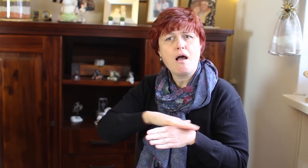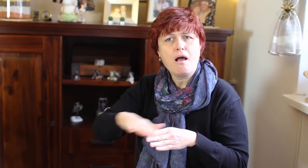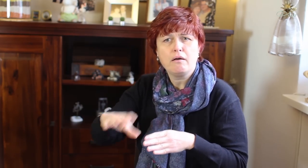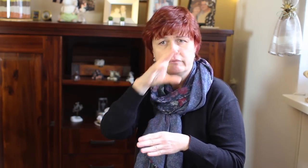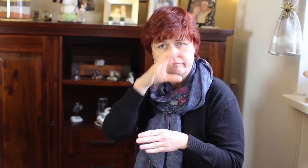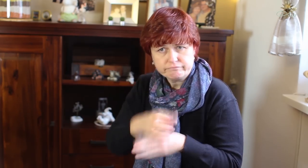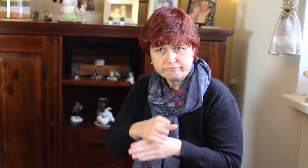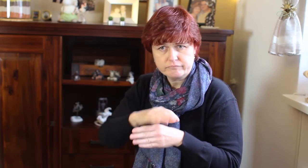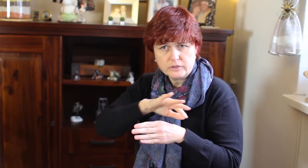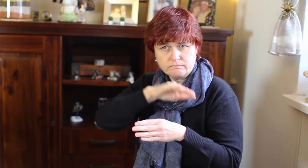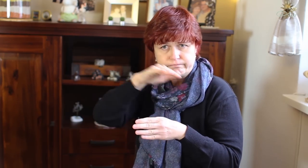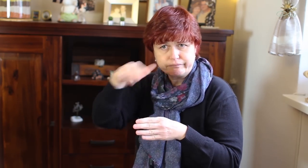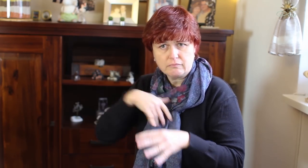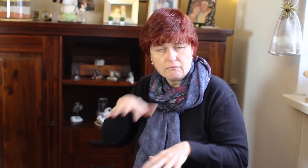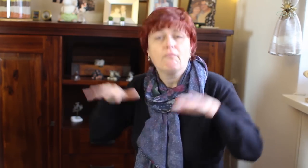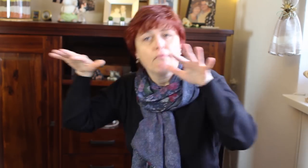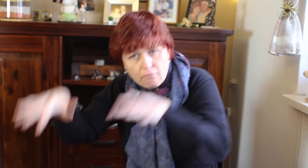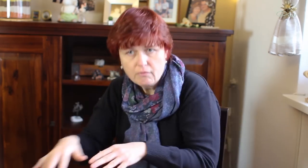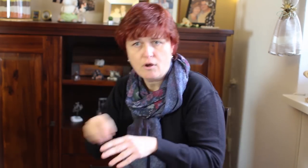Es sieht ja alles glatt aus und wenn dann plötzlich doch so ein Hügel kommt, dann falle ich leicht.